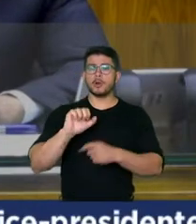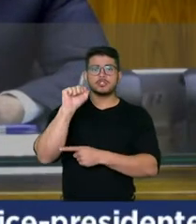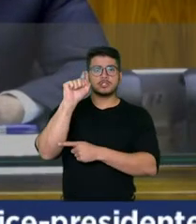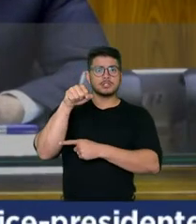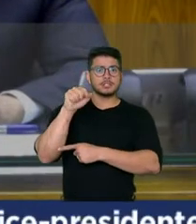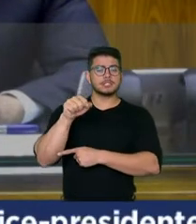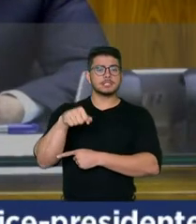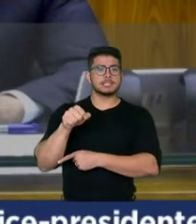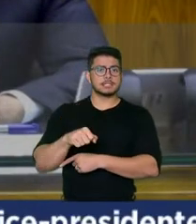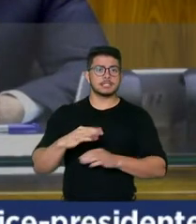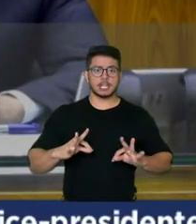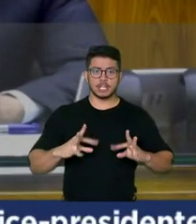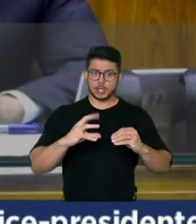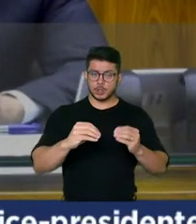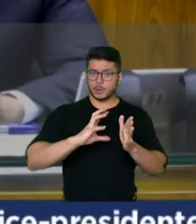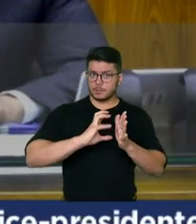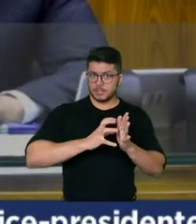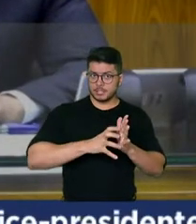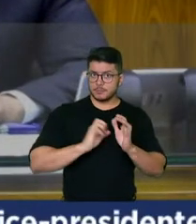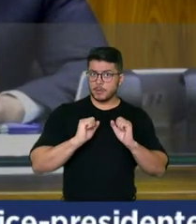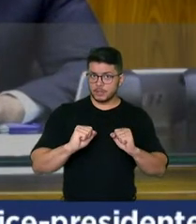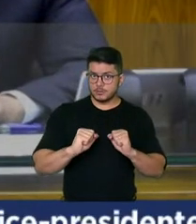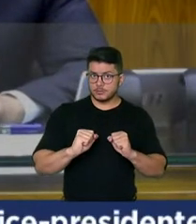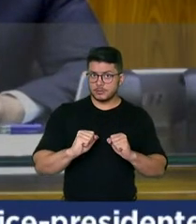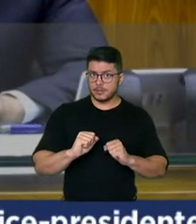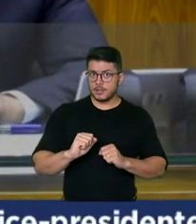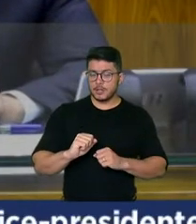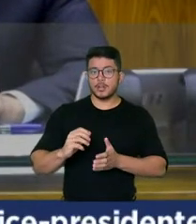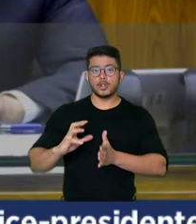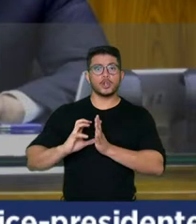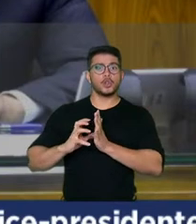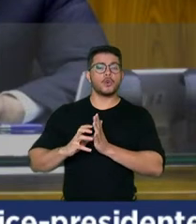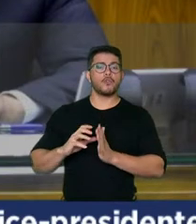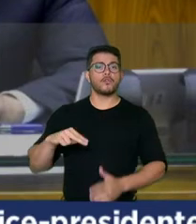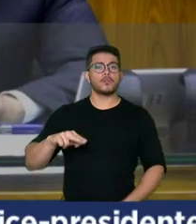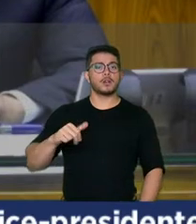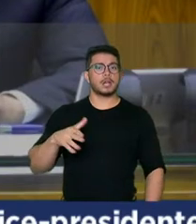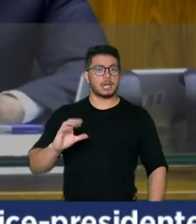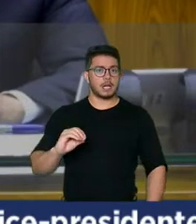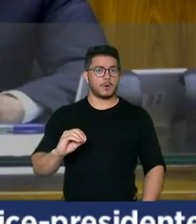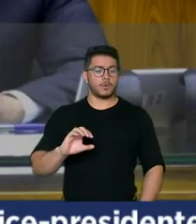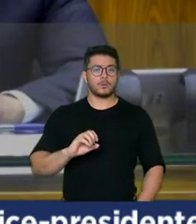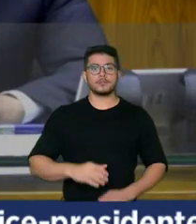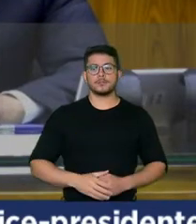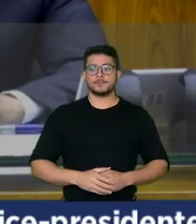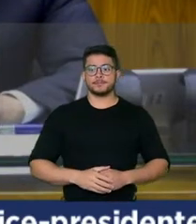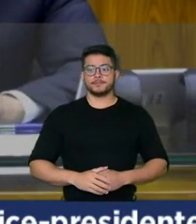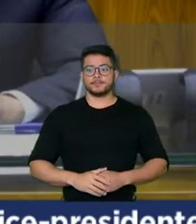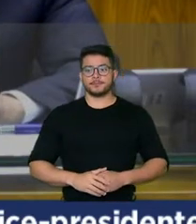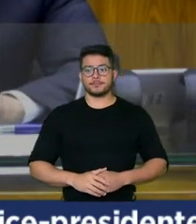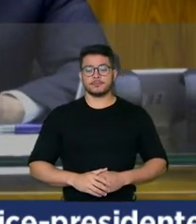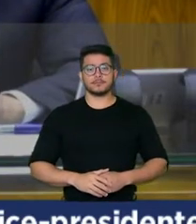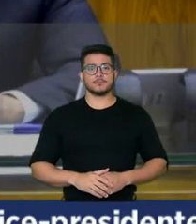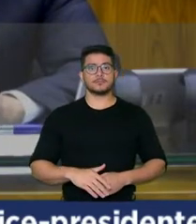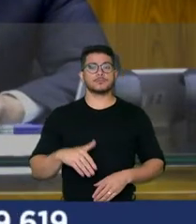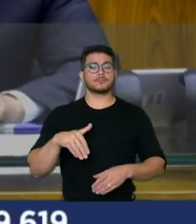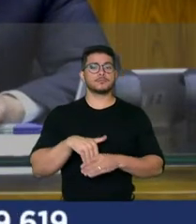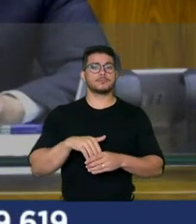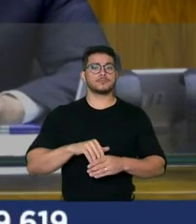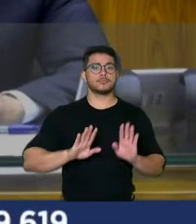POSSO COLOCAR SIM PARA TODOS E NÃO APENAS PARA O NOVO? -- [DEPUTADA]: ISSO, PRESIDENTE. -- [PRESIDENTE]: OK. SIM PARA TODOS, NÃO APENAS PARA O NOVO, VOU FAZER A VOTAÇÃO